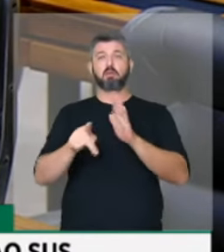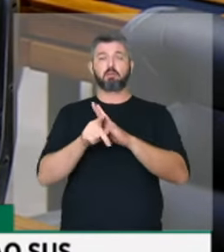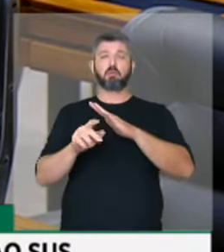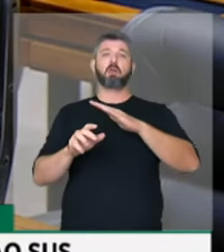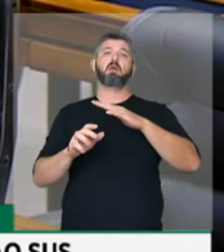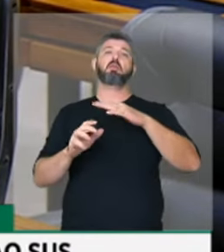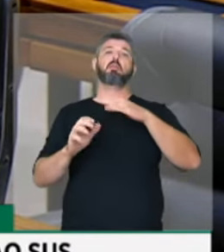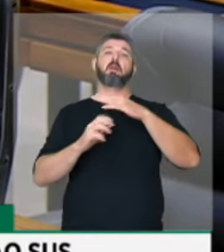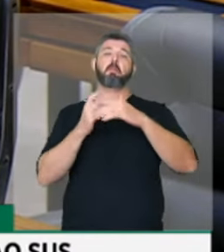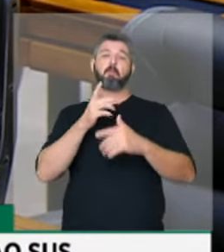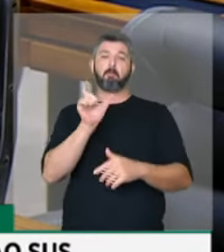REGULAMENTADA PELA AGÊNCIA NACIONAL DE SAÚDE, O VALOR DE